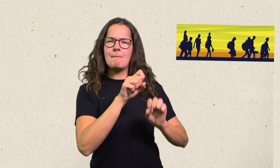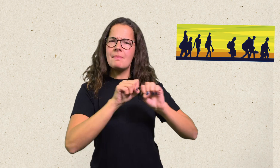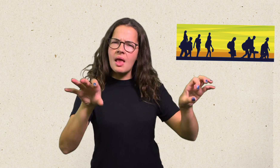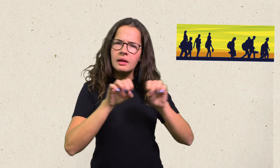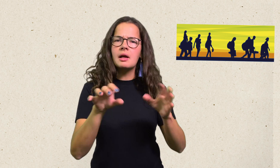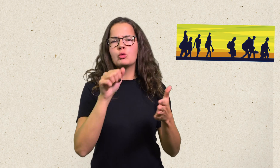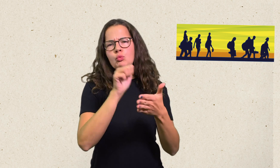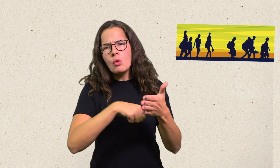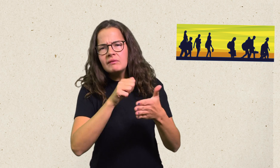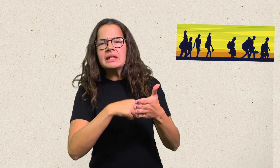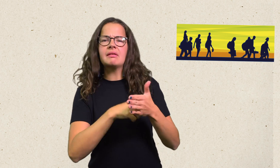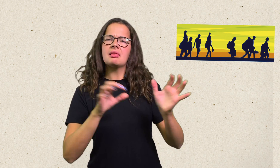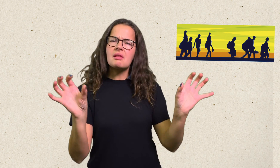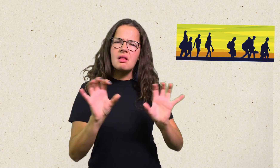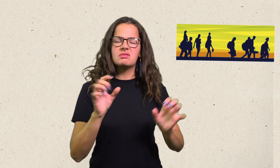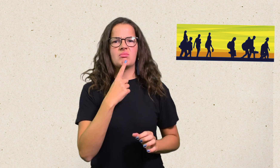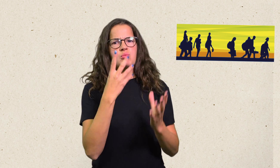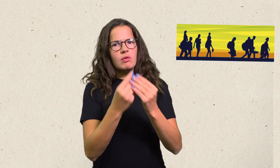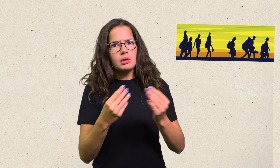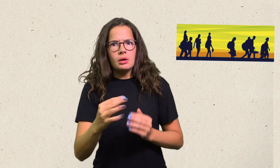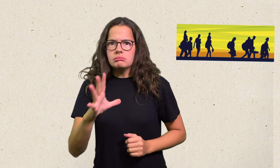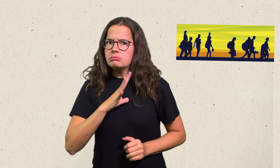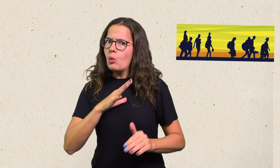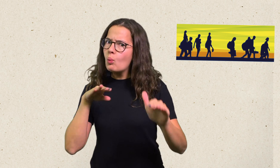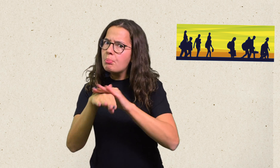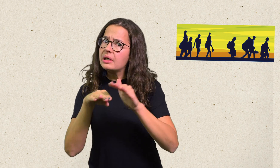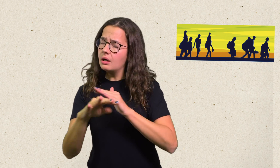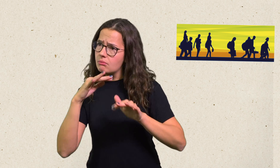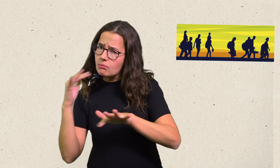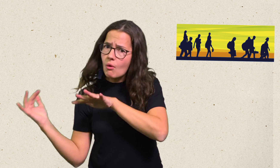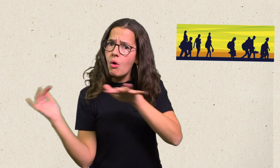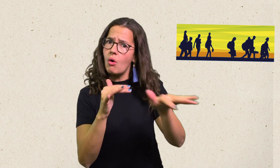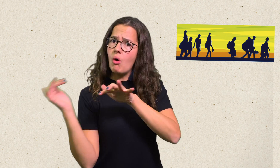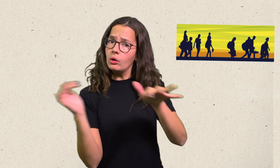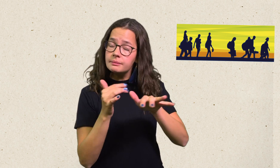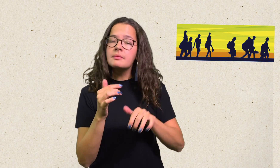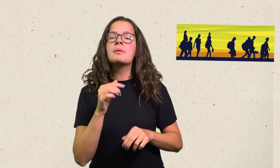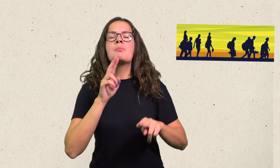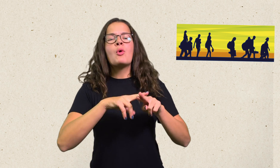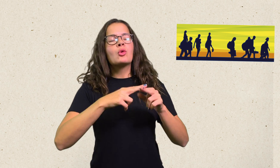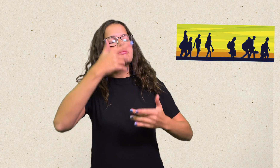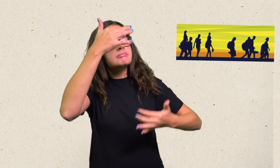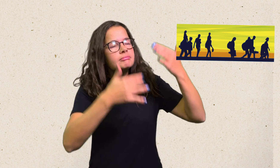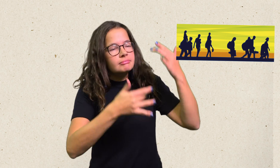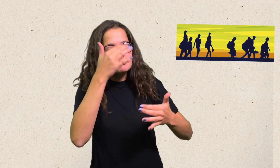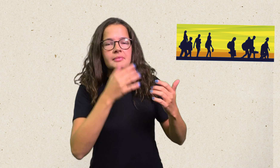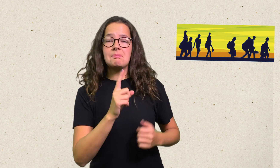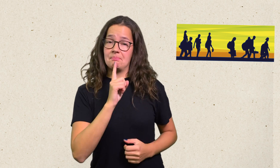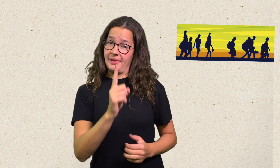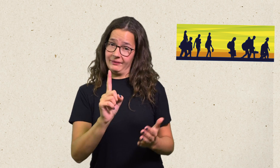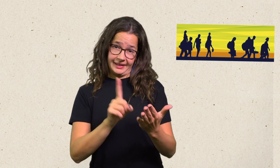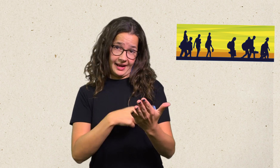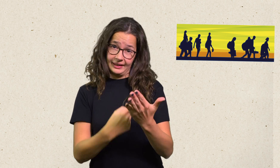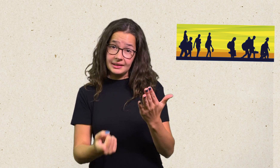v médiích to vypadalo, že do České republiky míří hodně uprchlíků. To ale není pravda.